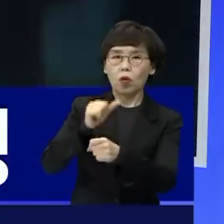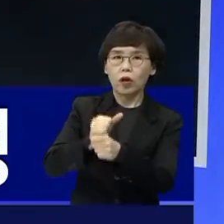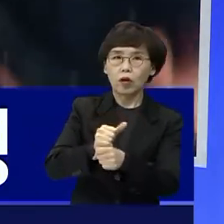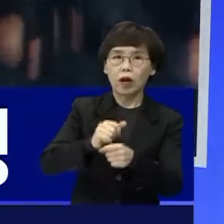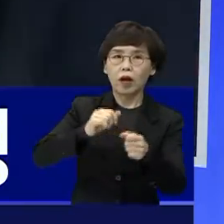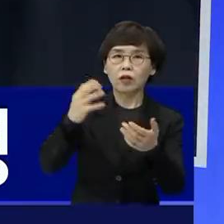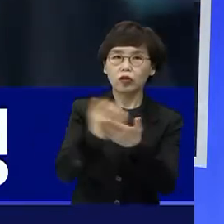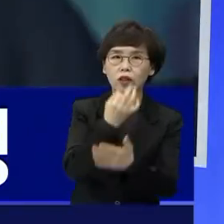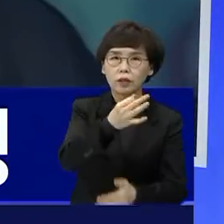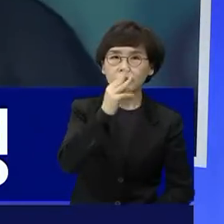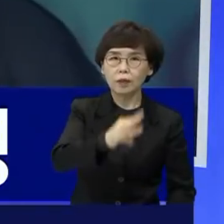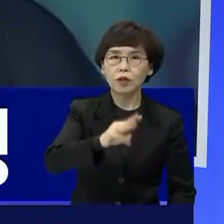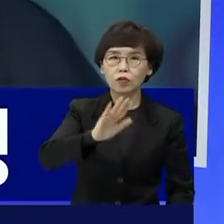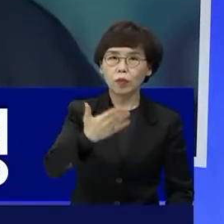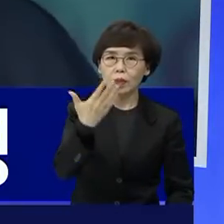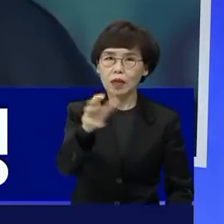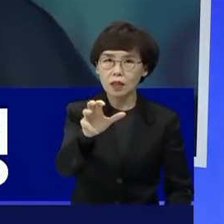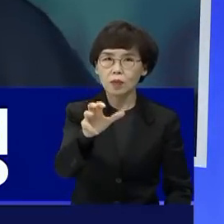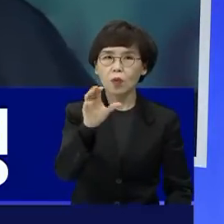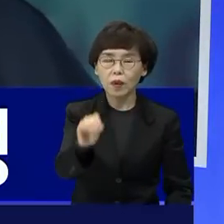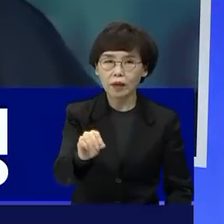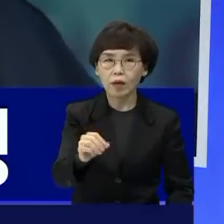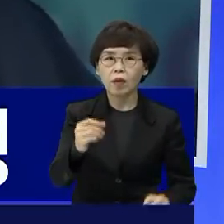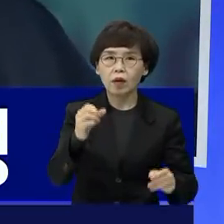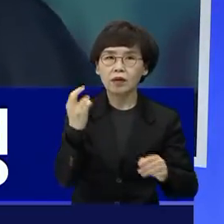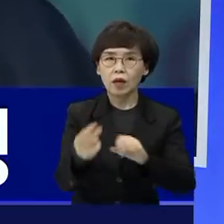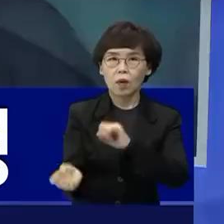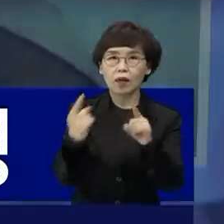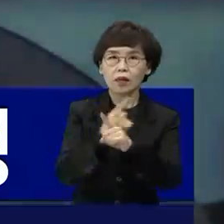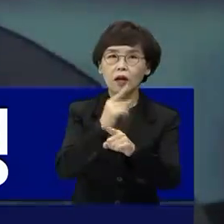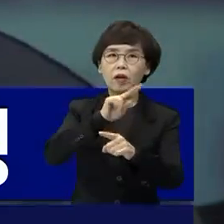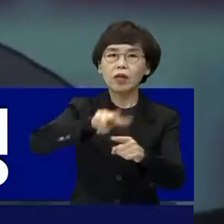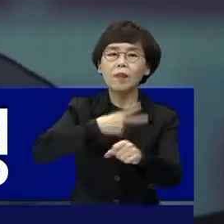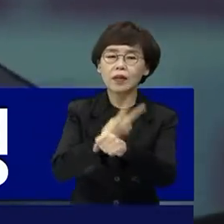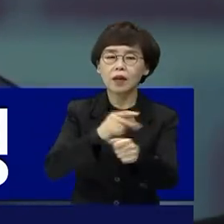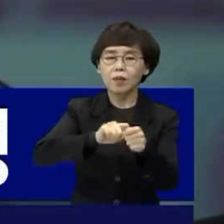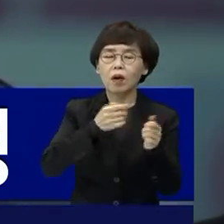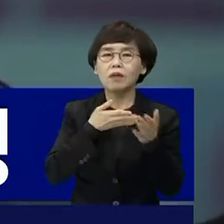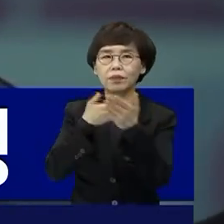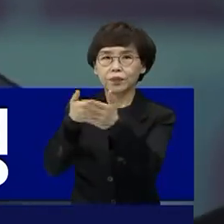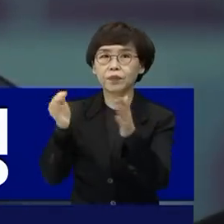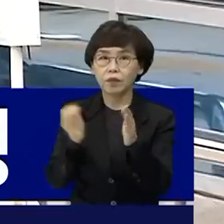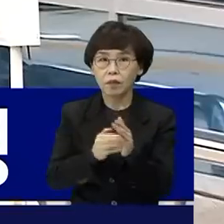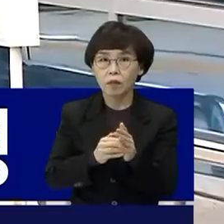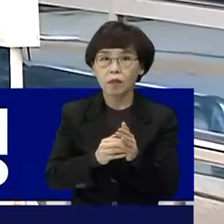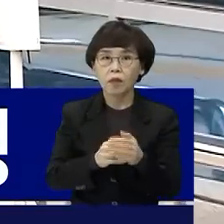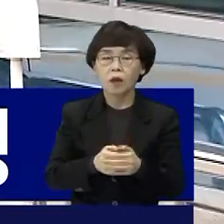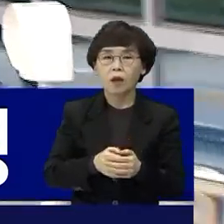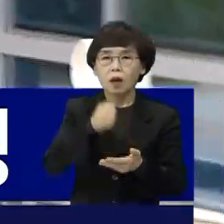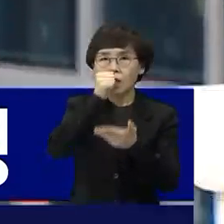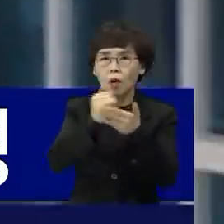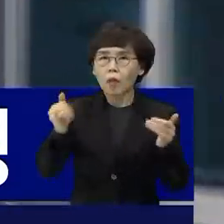경찰이 징역 5년에 추징금 3,500만 원, 재활시간 200시간을 구형했습니다. 검찰은 피고인이 취급한 필로폰 양이